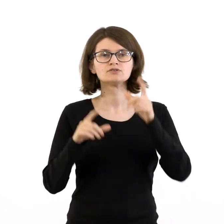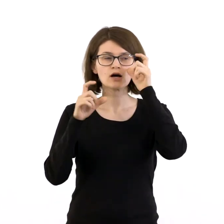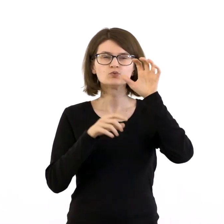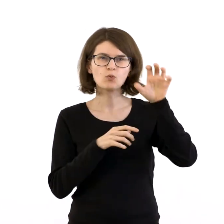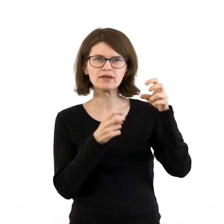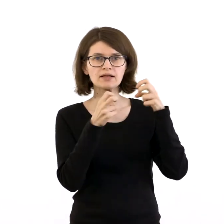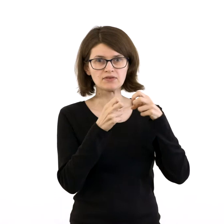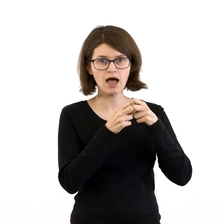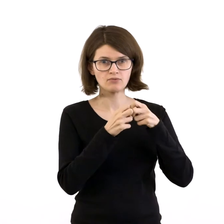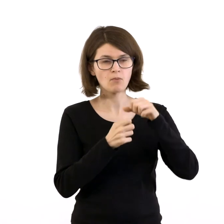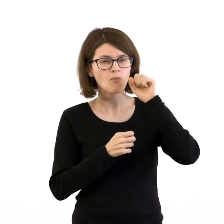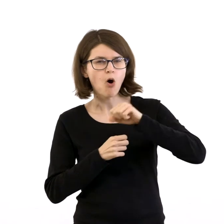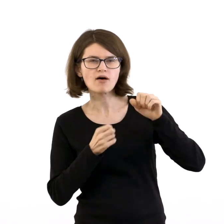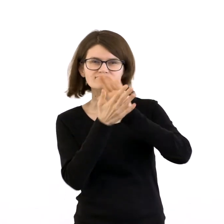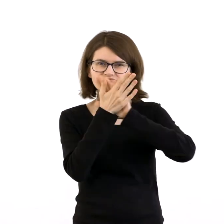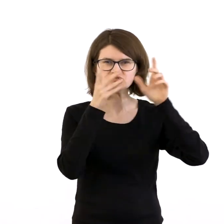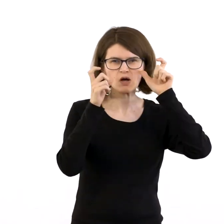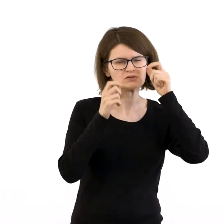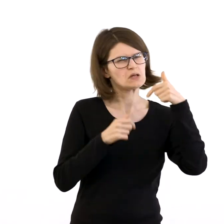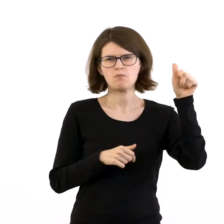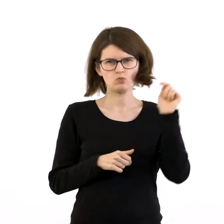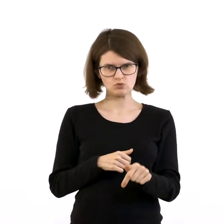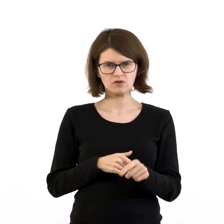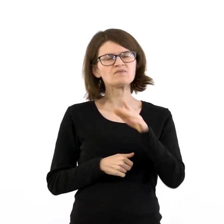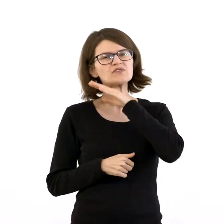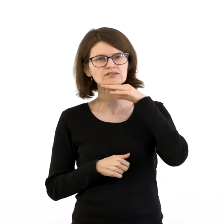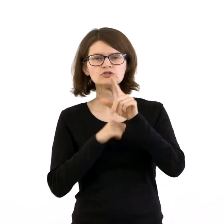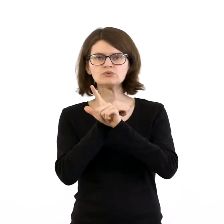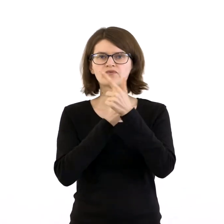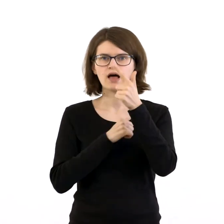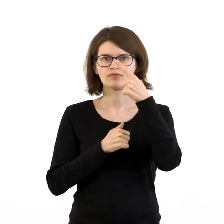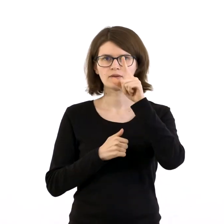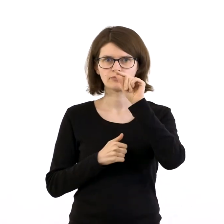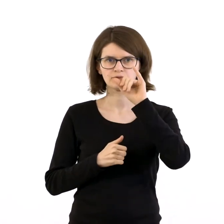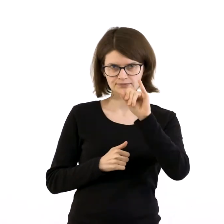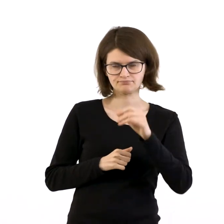Zdjęcia do Internetu nie muszą mieć wysokiej rozdzielczości (wystarczy 72 DPI),